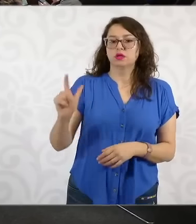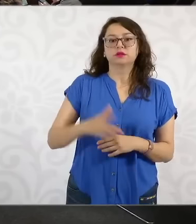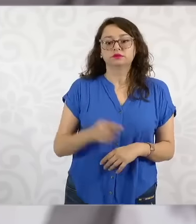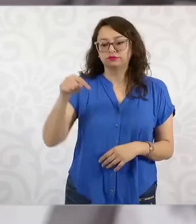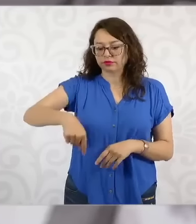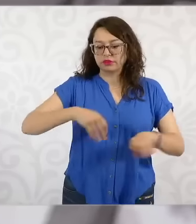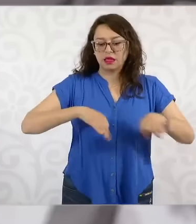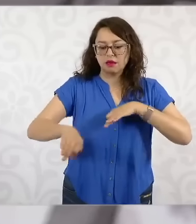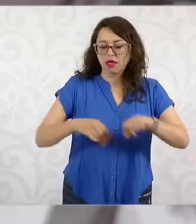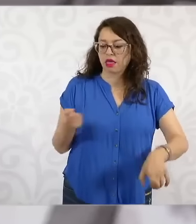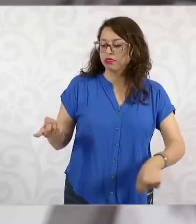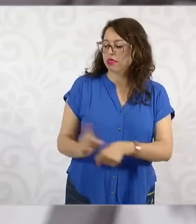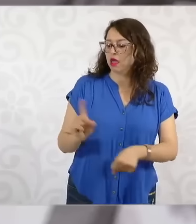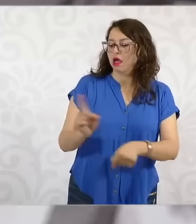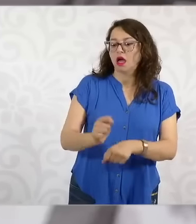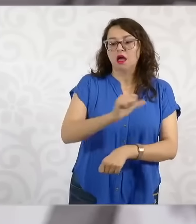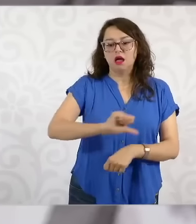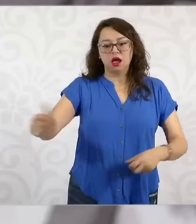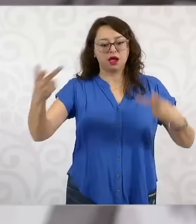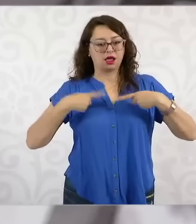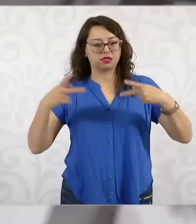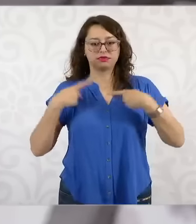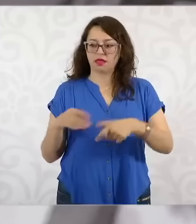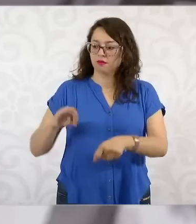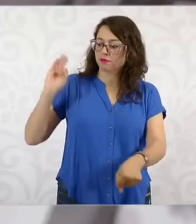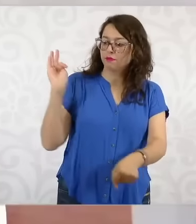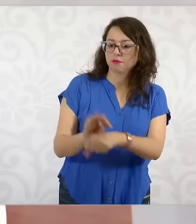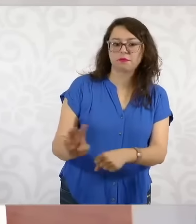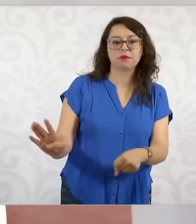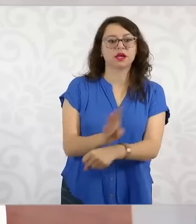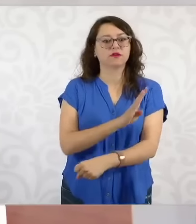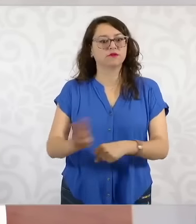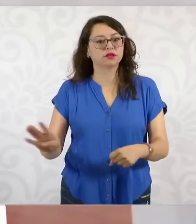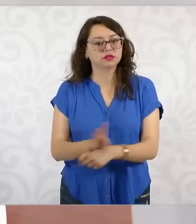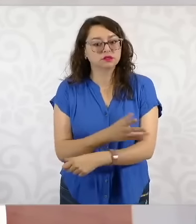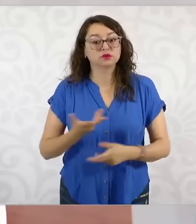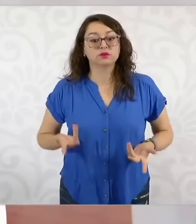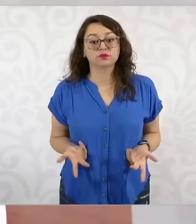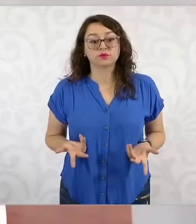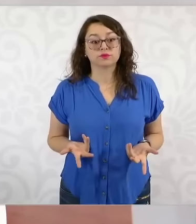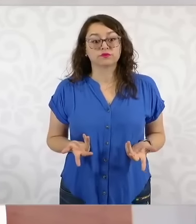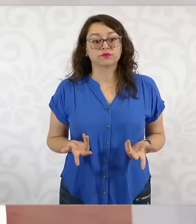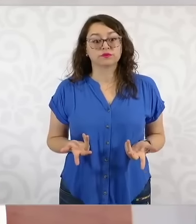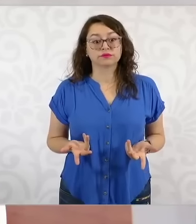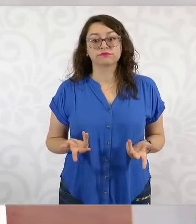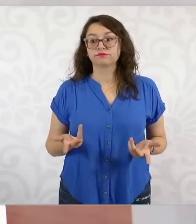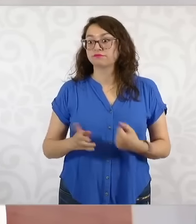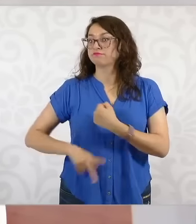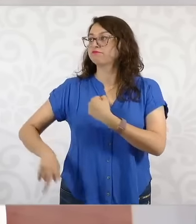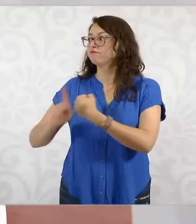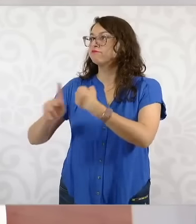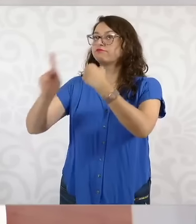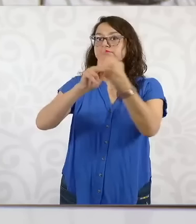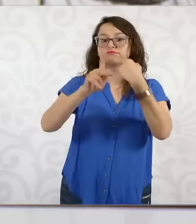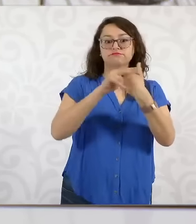días por el bienestar de la gente, un país que se relaciona con los países del mundo, pero con